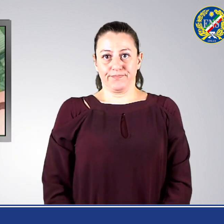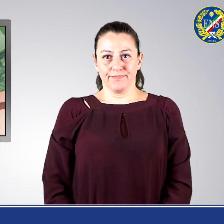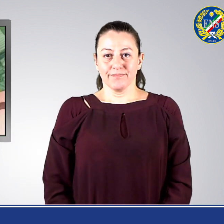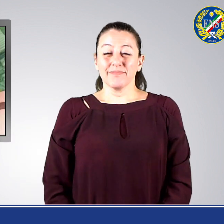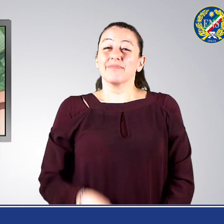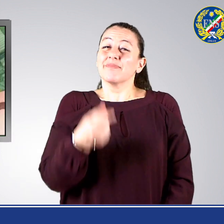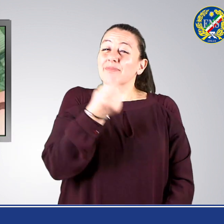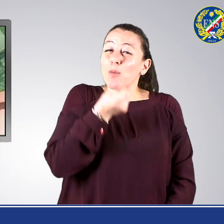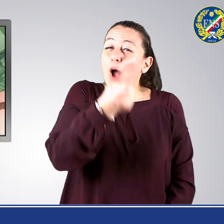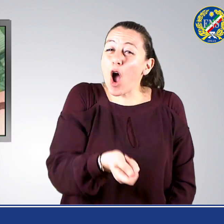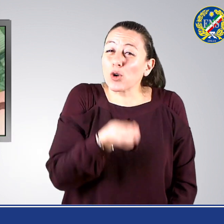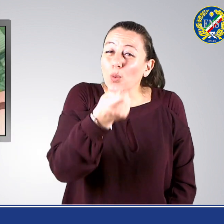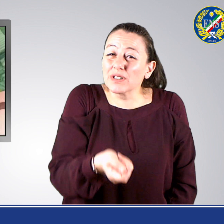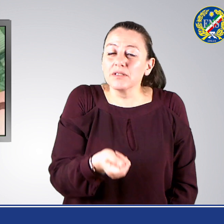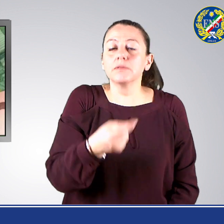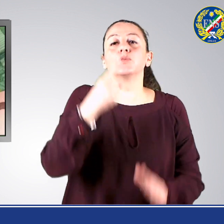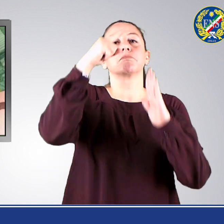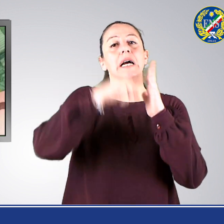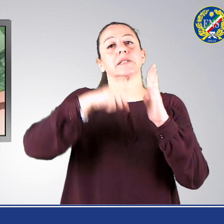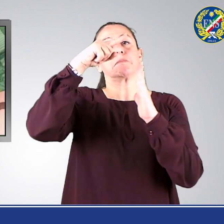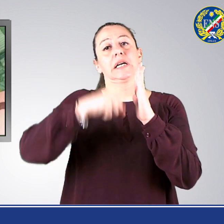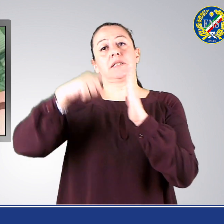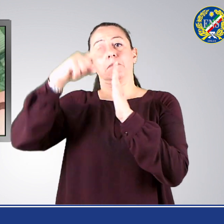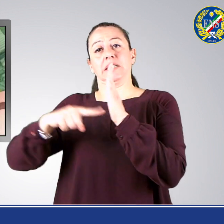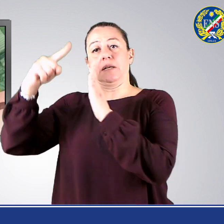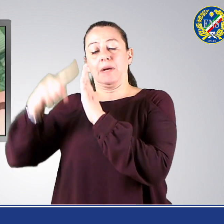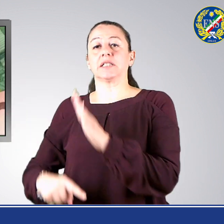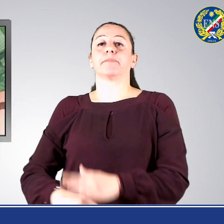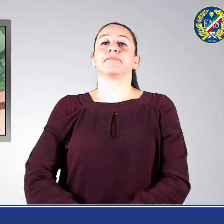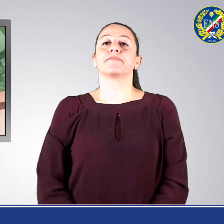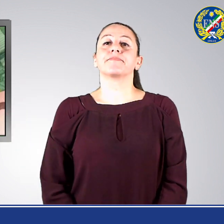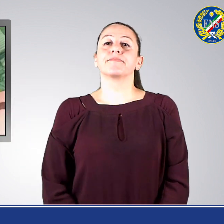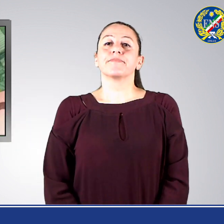viene erogato mensilmente;